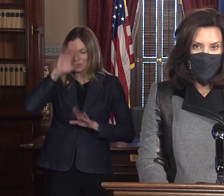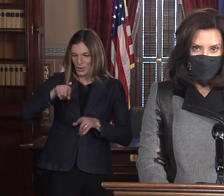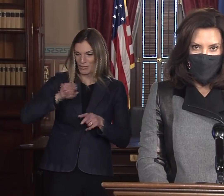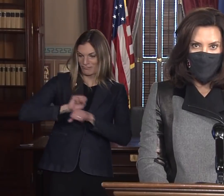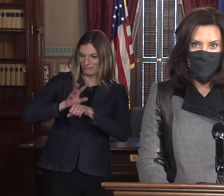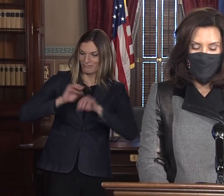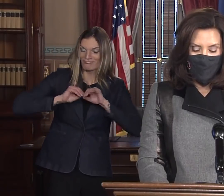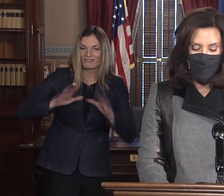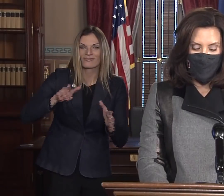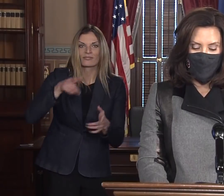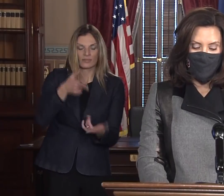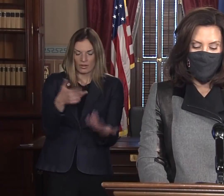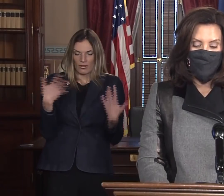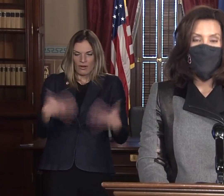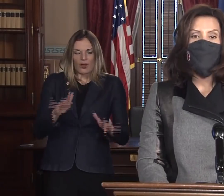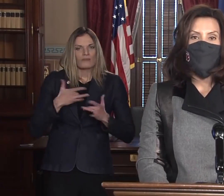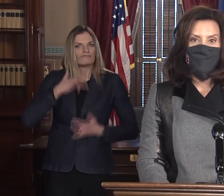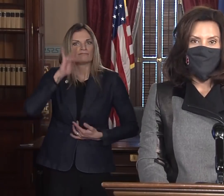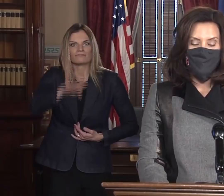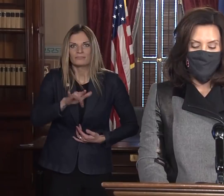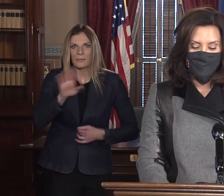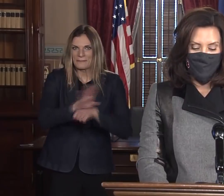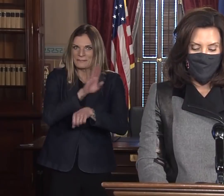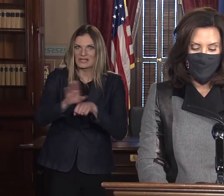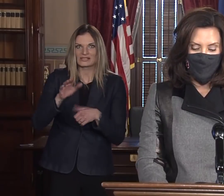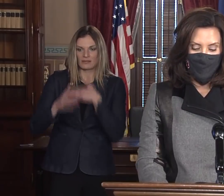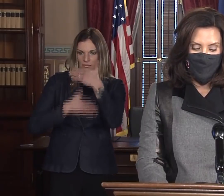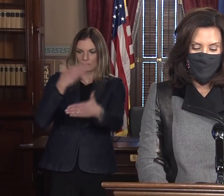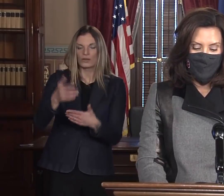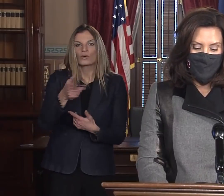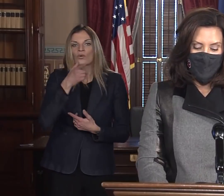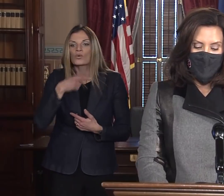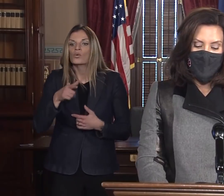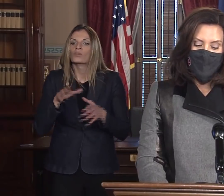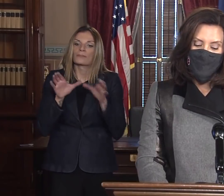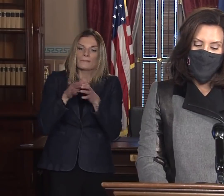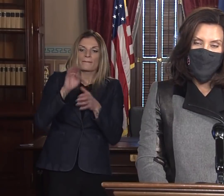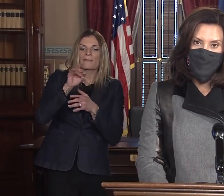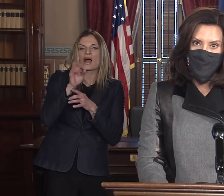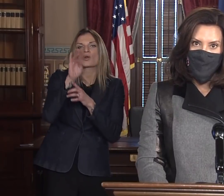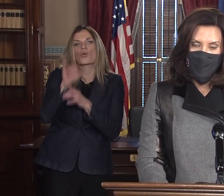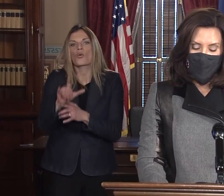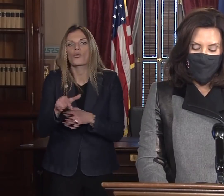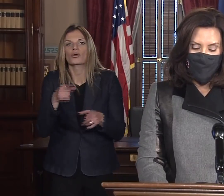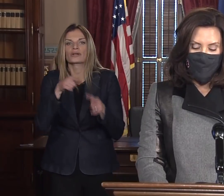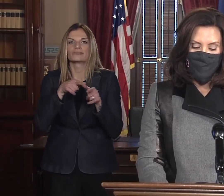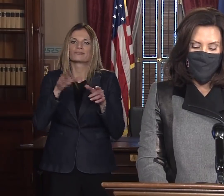HELP BUSINESSES THAT HAVE BEEN HURT SO BADLY BY THIS VIRUS.